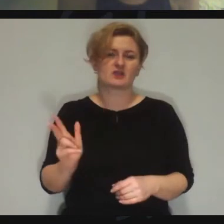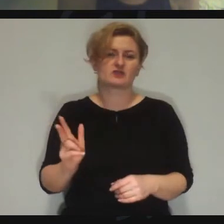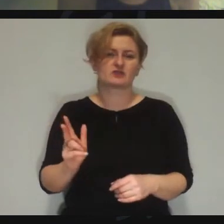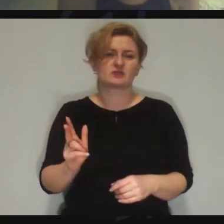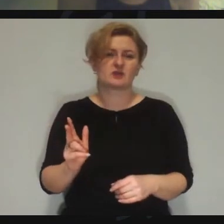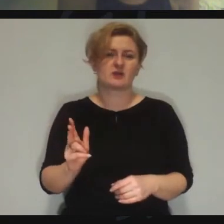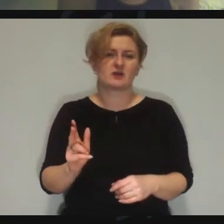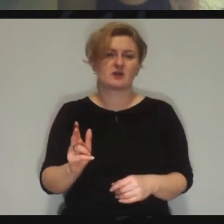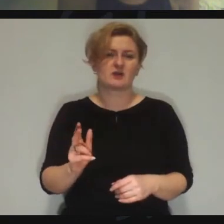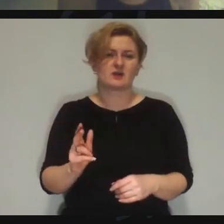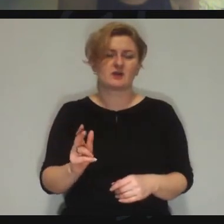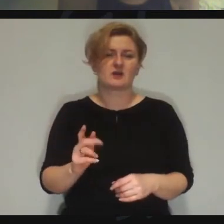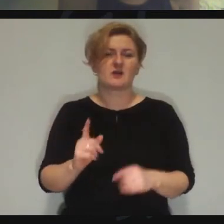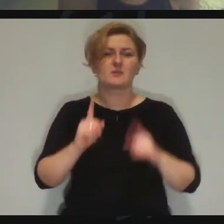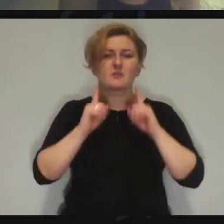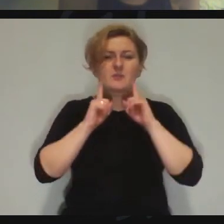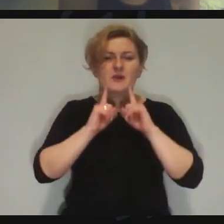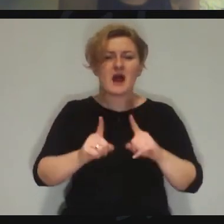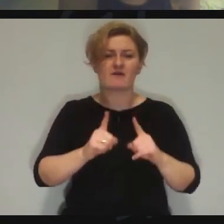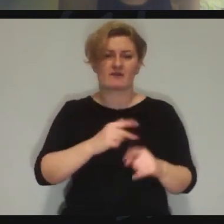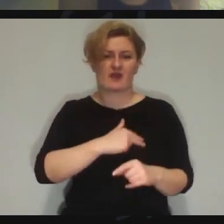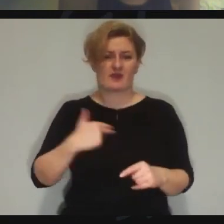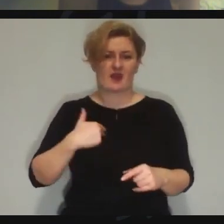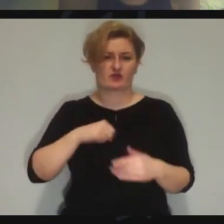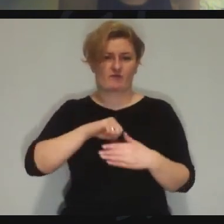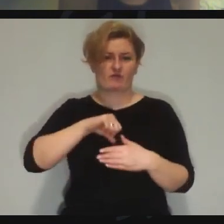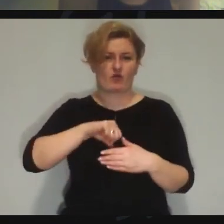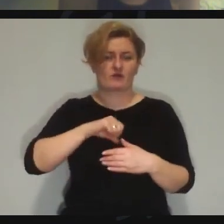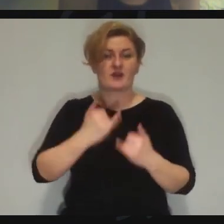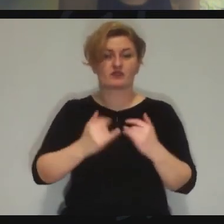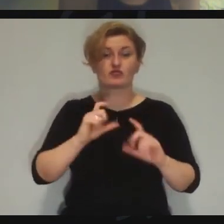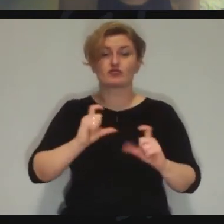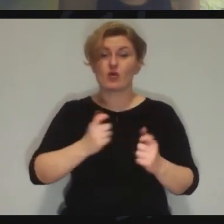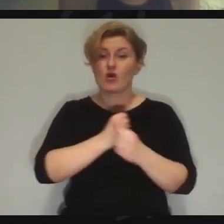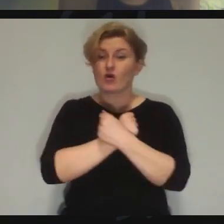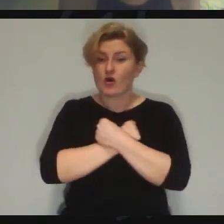Miłość, prawda w nas mówiąca o tym, że jeśli coś kochamy, to możemy zarażać innych.